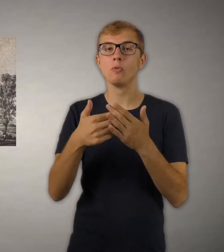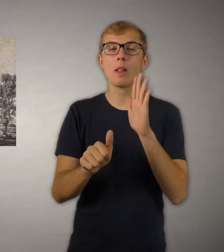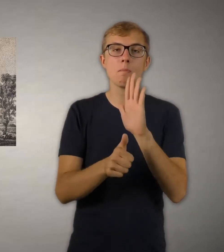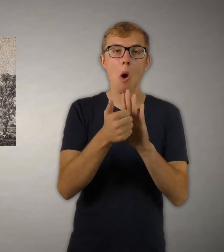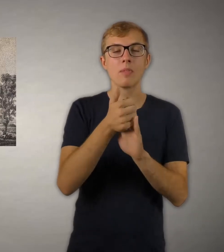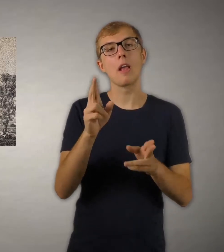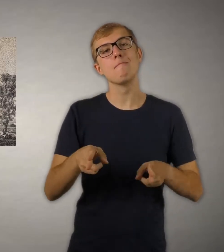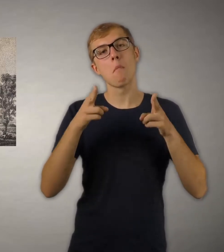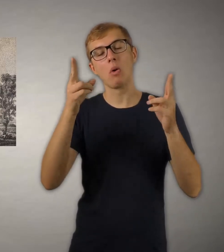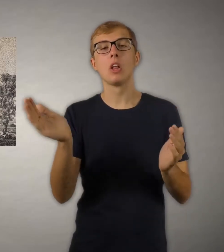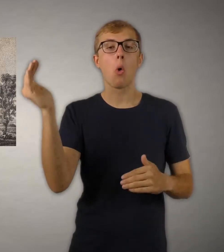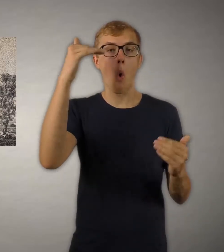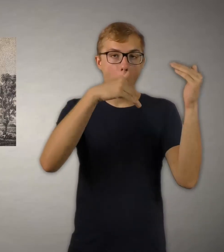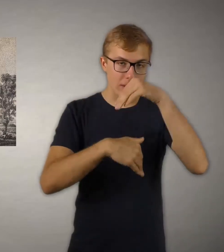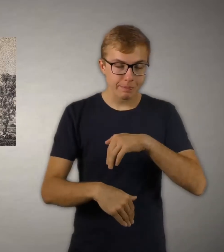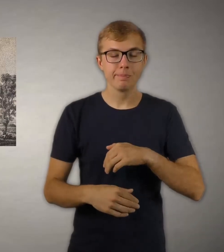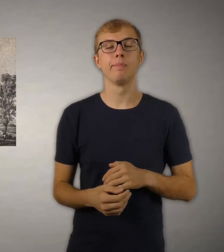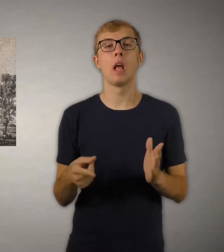Na przykład pomniki, mosty, góry.